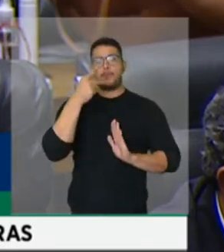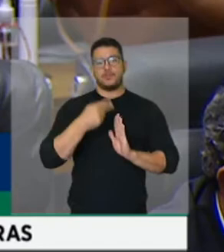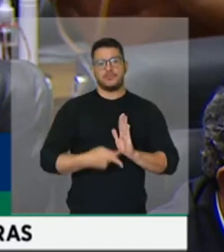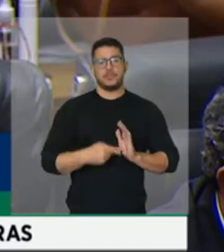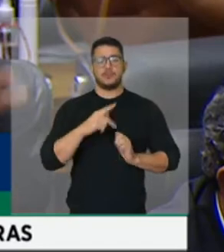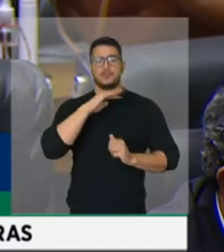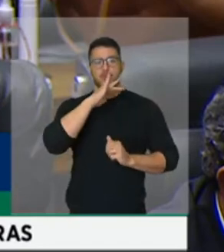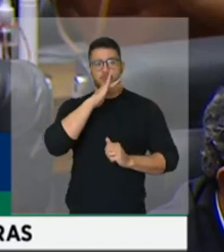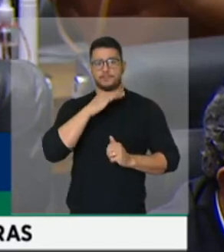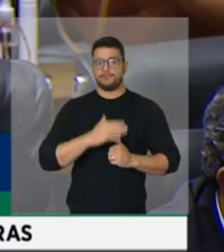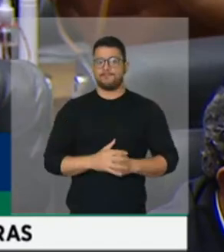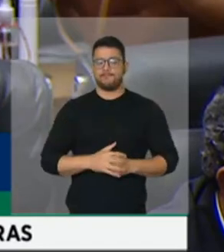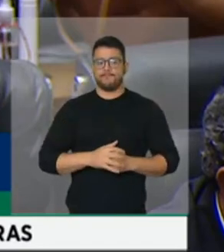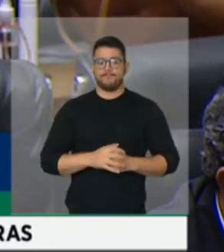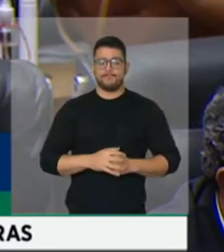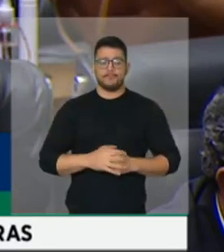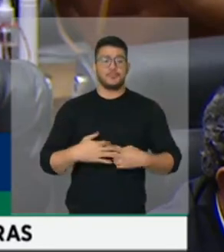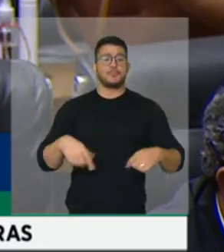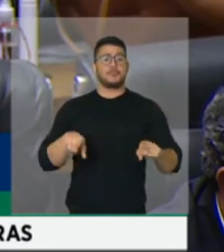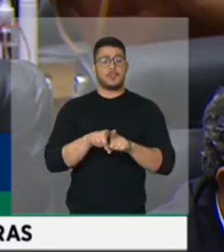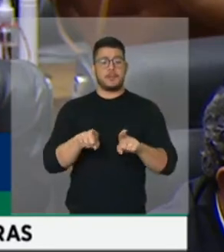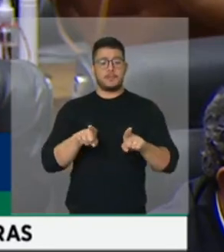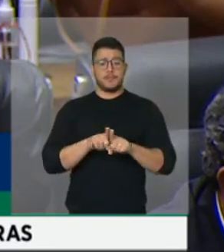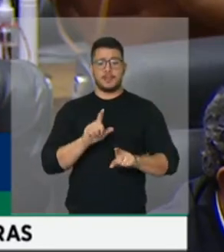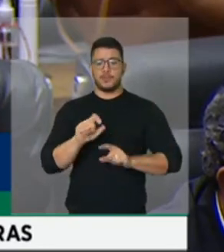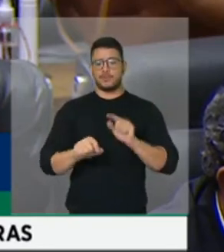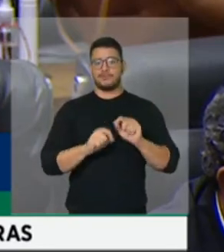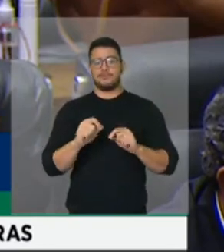DERAM A SUA VIDA... PELA ELETROBRAS E QUE ESTÃO AGORA... COM A FACA NO PESCOÇO DA DEMISSÃO GRAÇAS